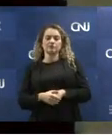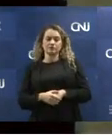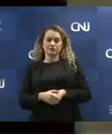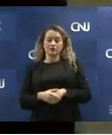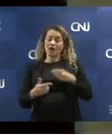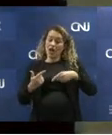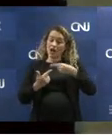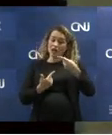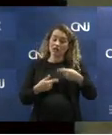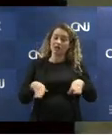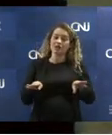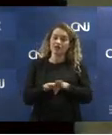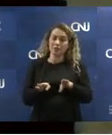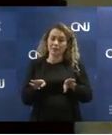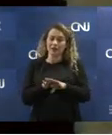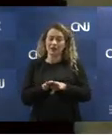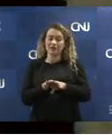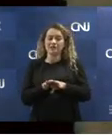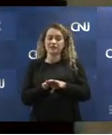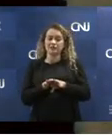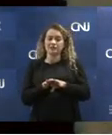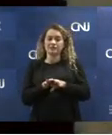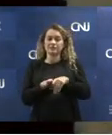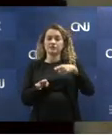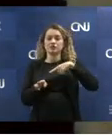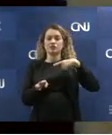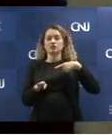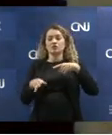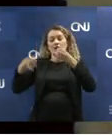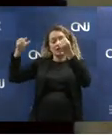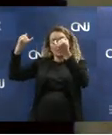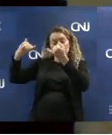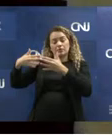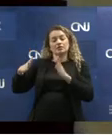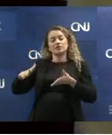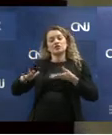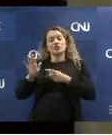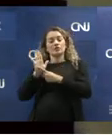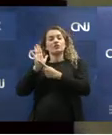além disso. Como se não bastasse essas questões que já foram aqui expostas.